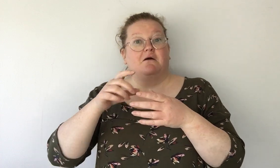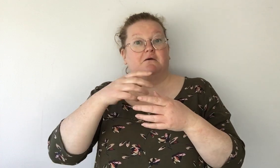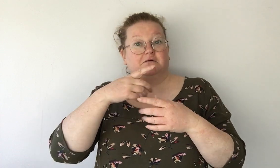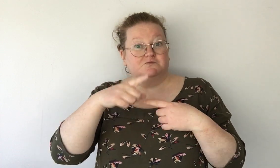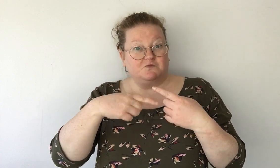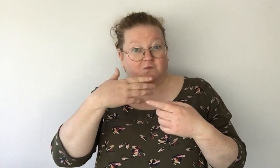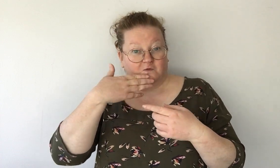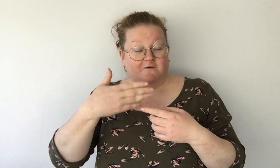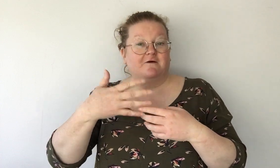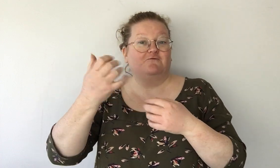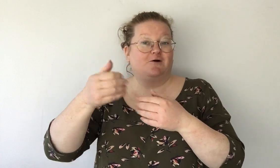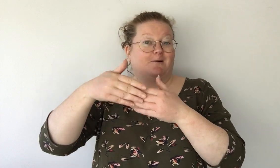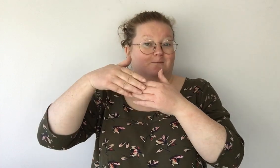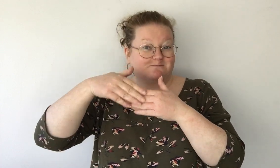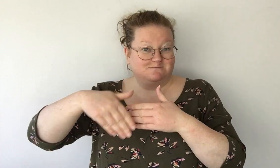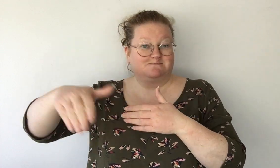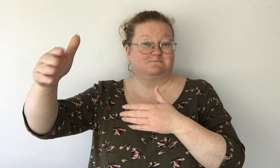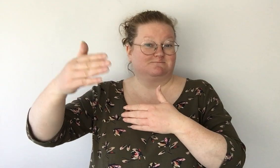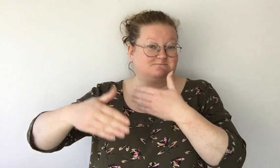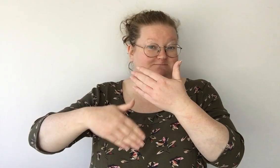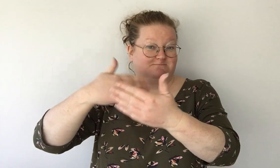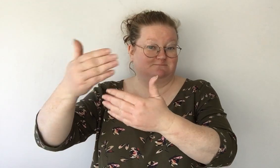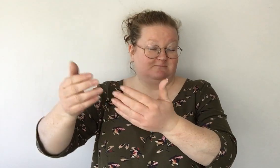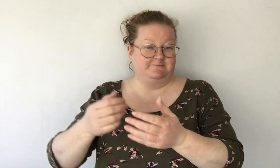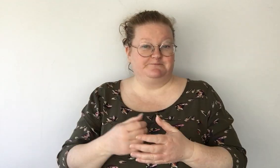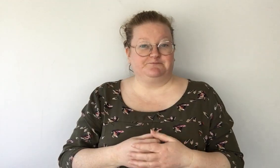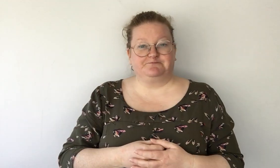Kaveriryhmiä voidaan jatkaa myös tulevaisuudessakin.